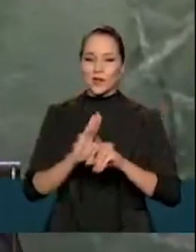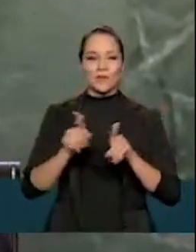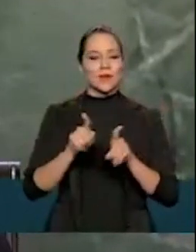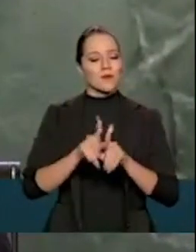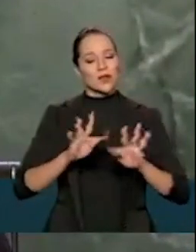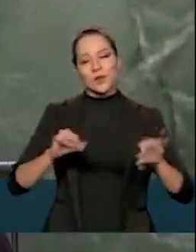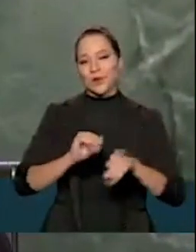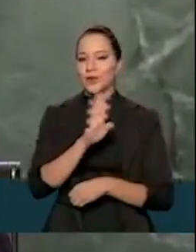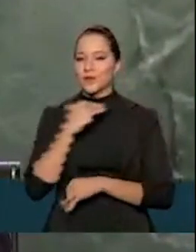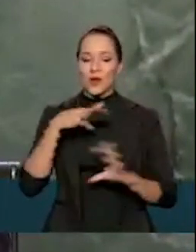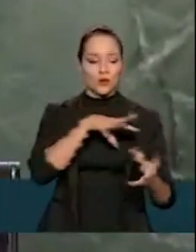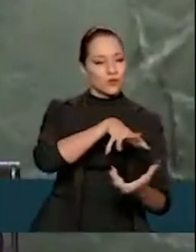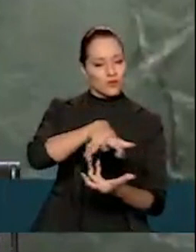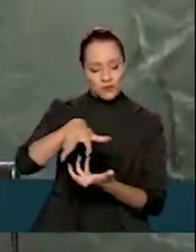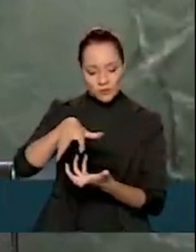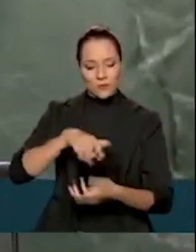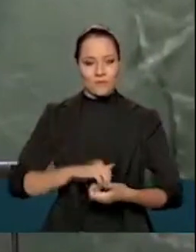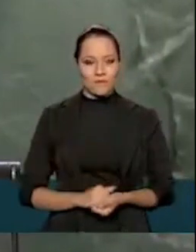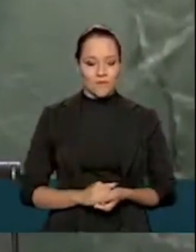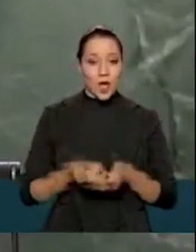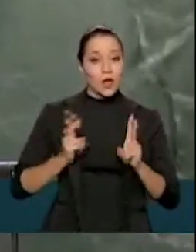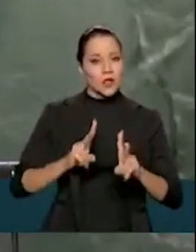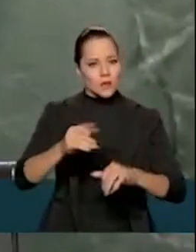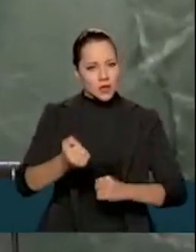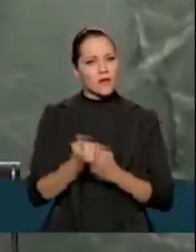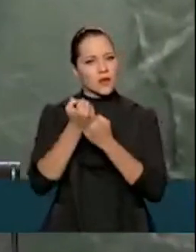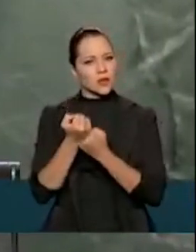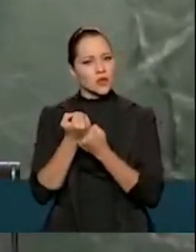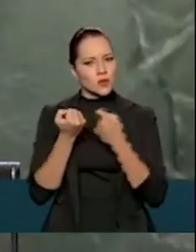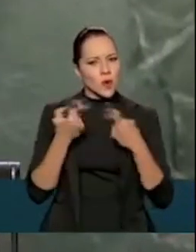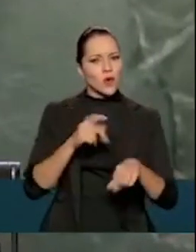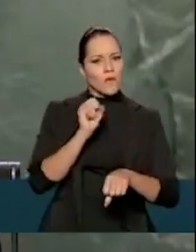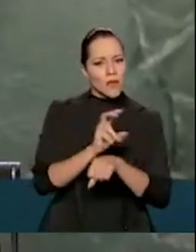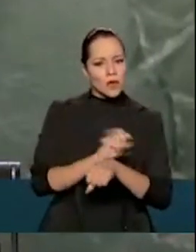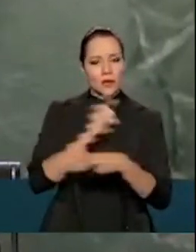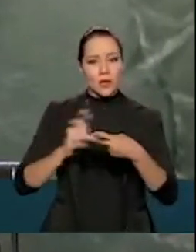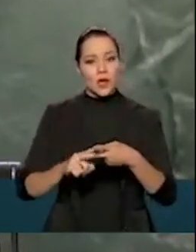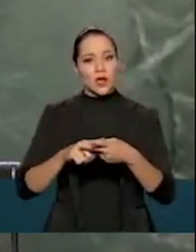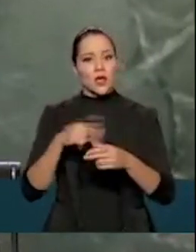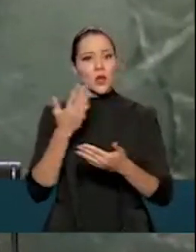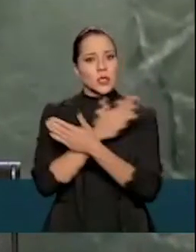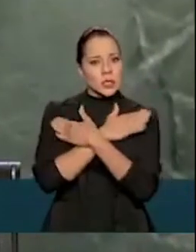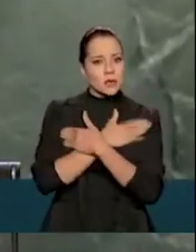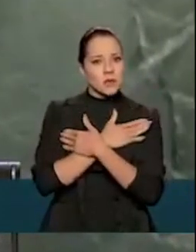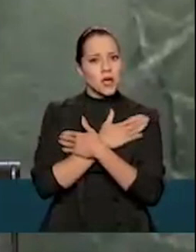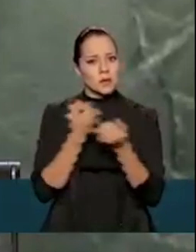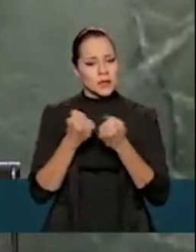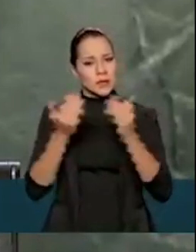no mundo eu sempre defendi combater o vírus e os empregos de forma simultânea e com a mesma